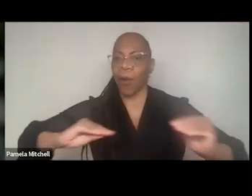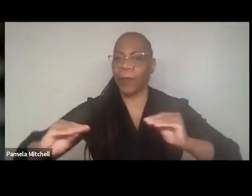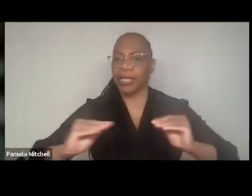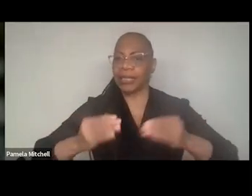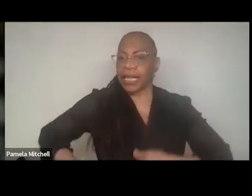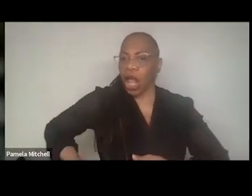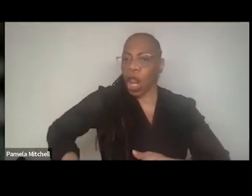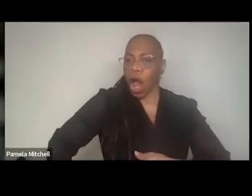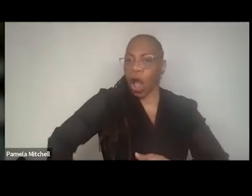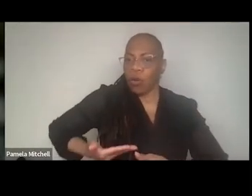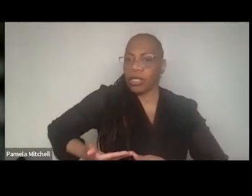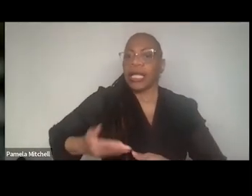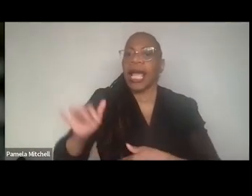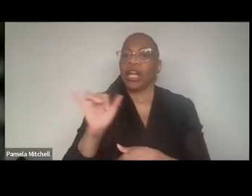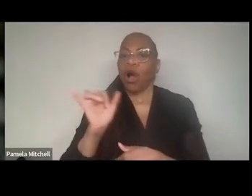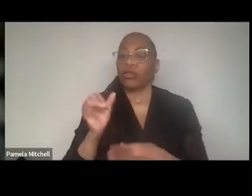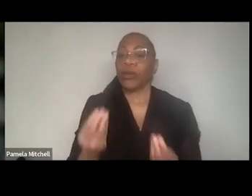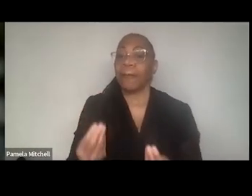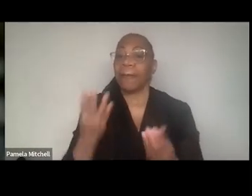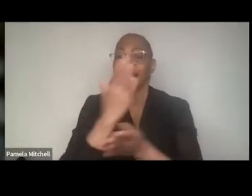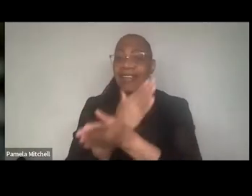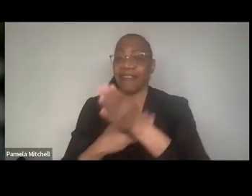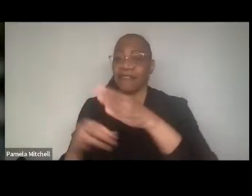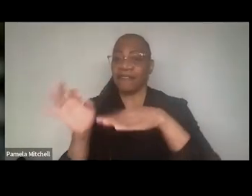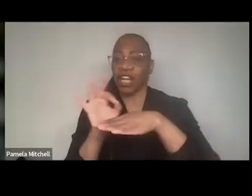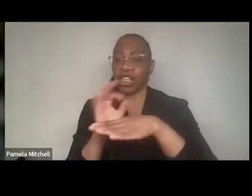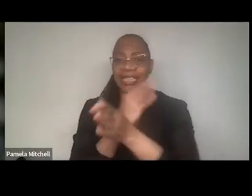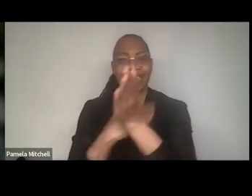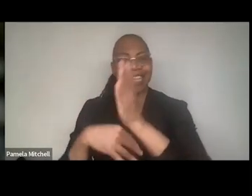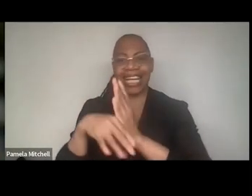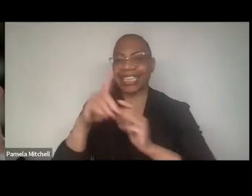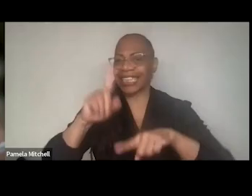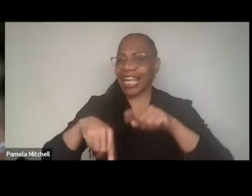pero también ha perdido mucha función en su mano. No puede escribir a mano ni realizar tareas de motricidad fina.